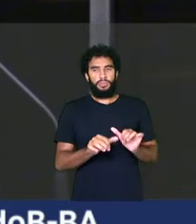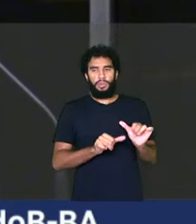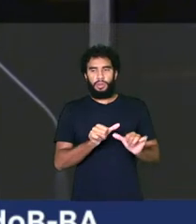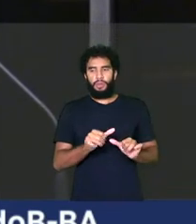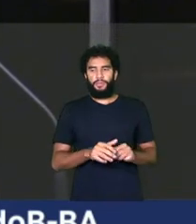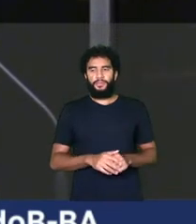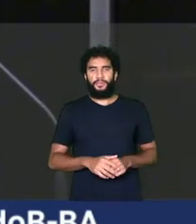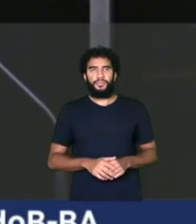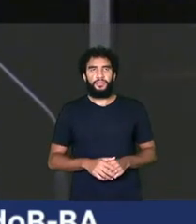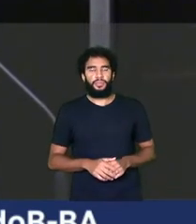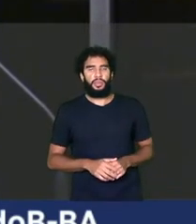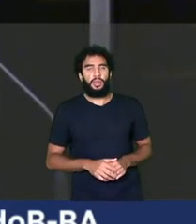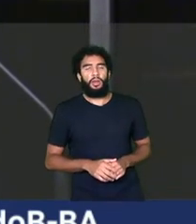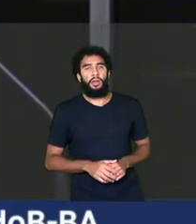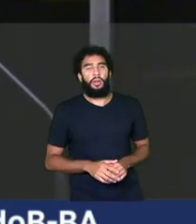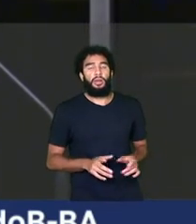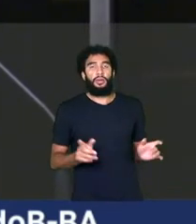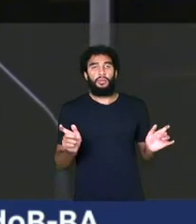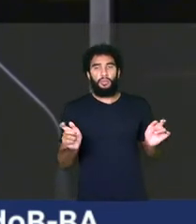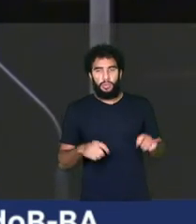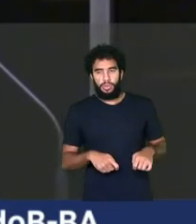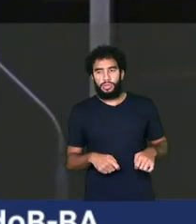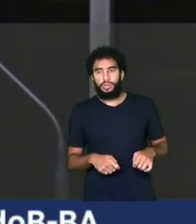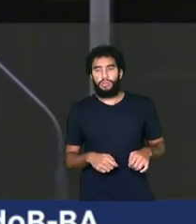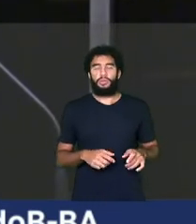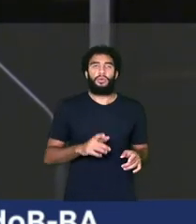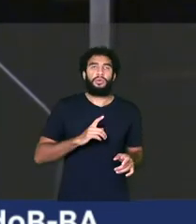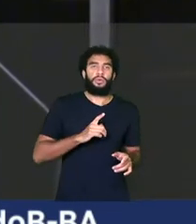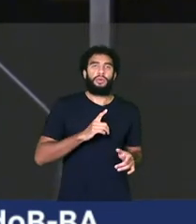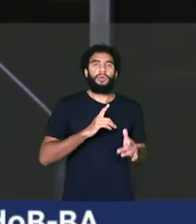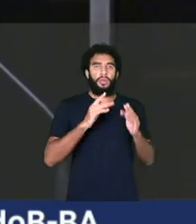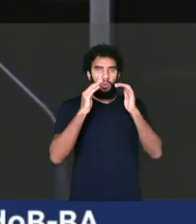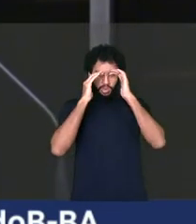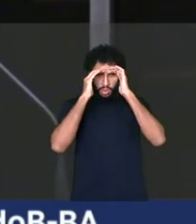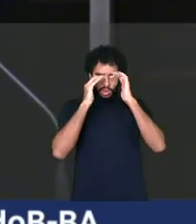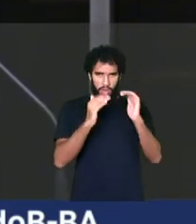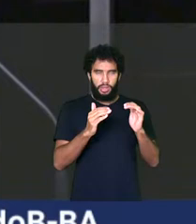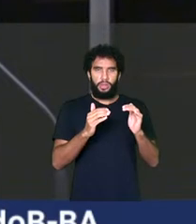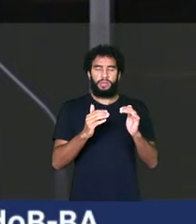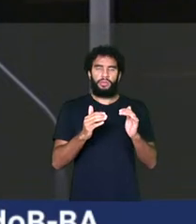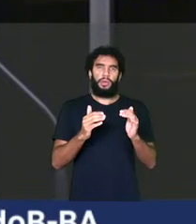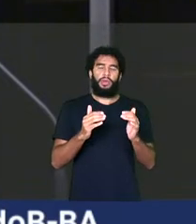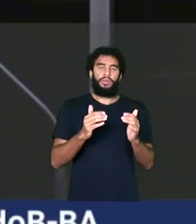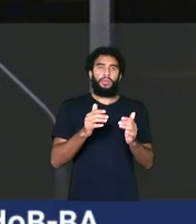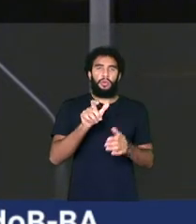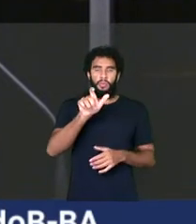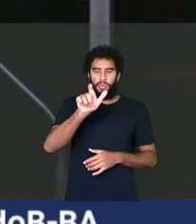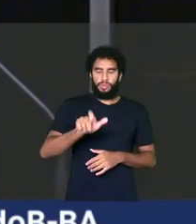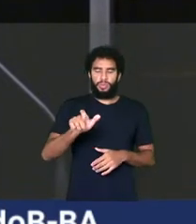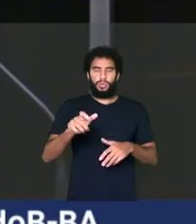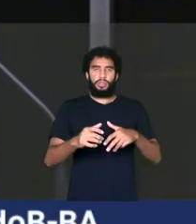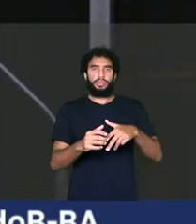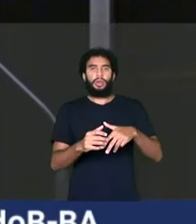NÓS TENHAMOS O CHAMADO ROL EXPLICATIVO E QUE SE POSSA CONSTITUIR O RESPEITO NÃO SOMENTE COMO PACIENTES, MAS COMO PAGADORES DESSES PLANOS